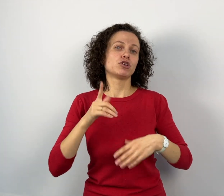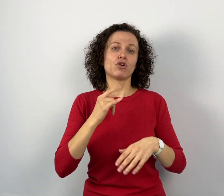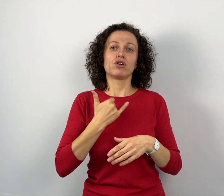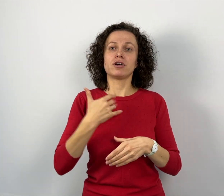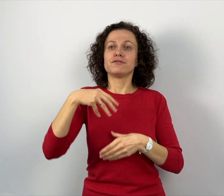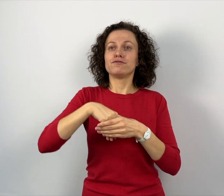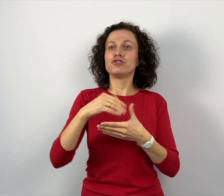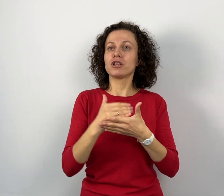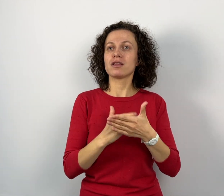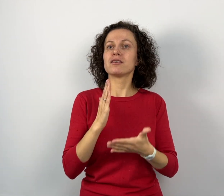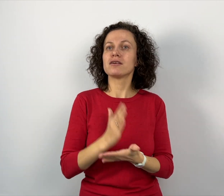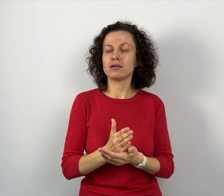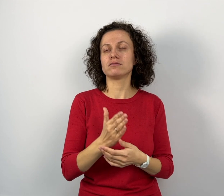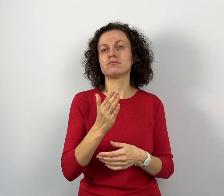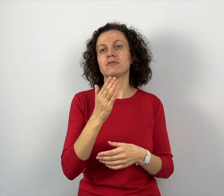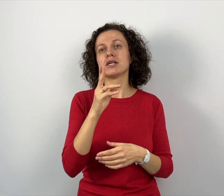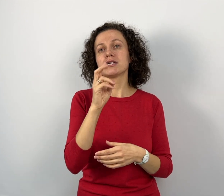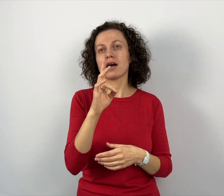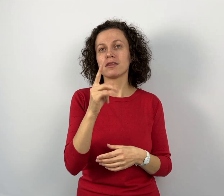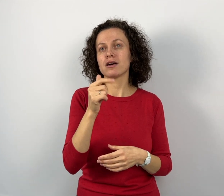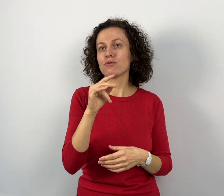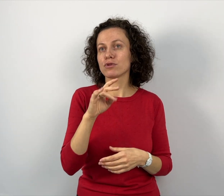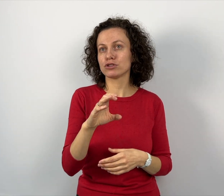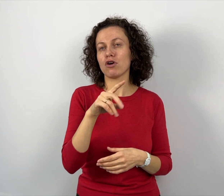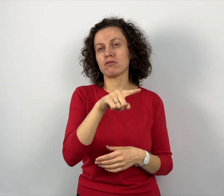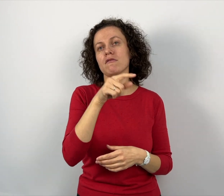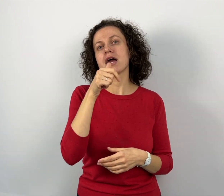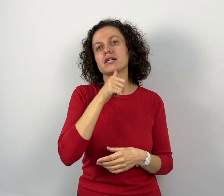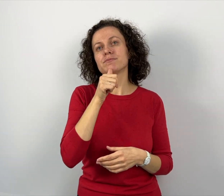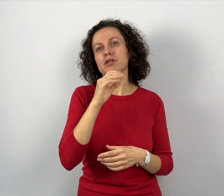Я рада, что у нас в штате есть Кен Гаулстон,